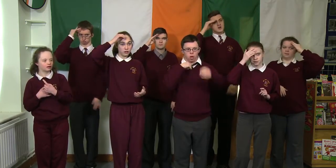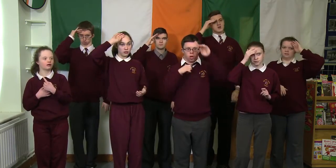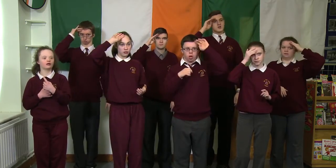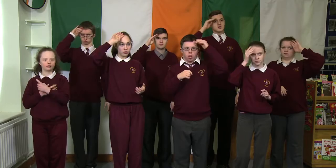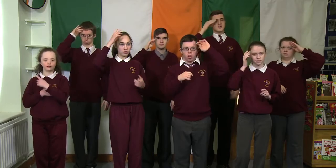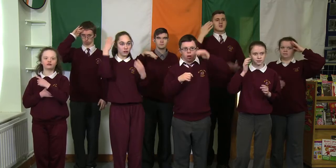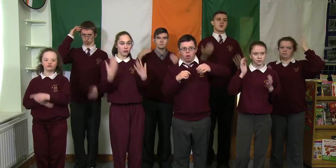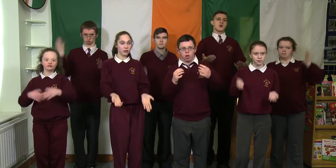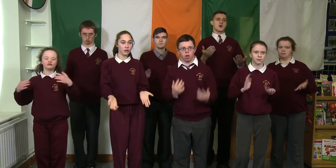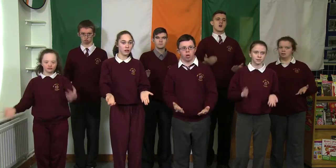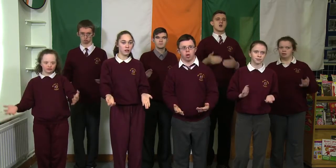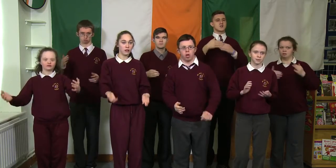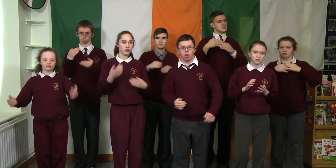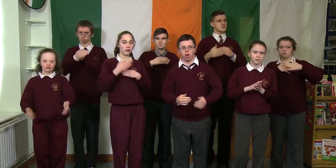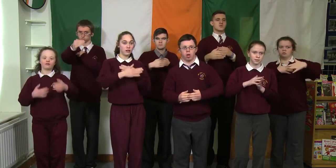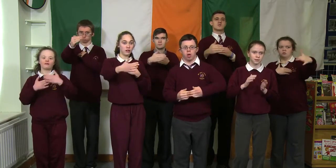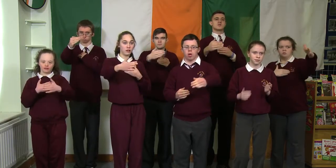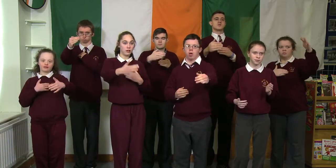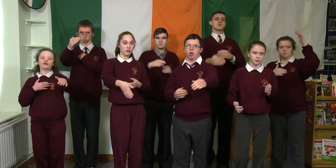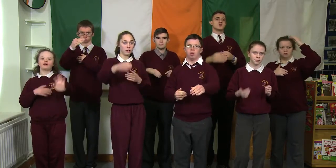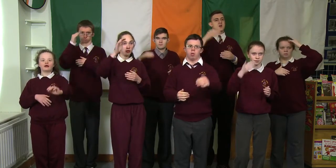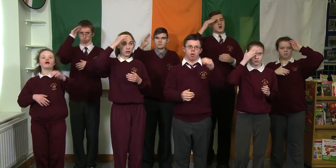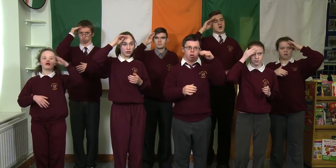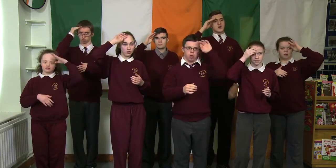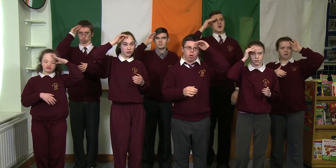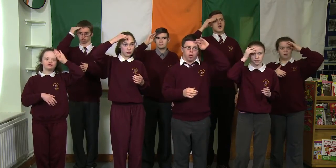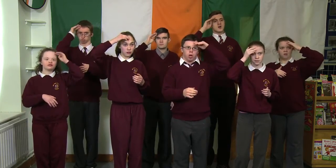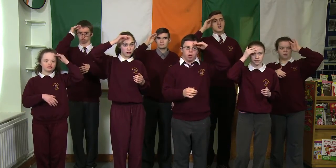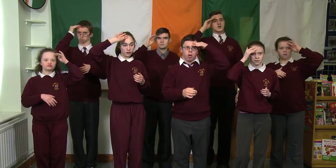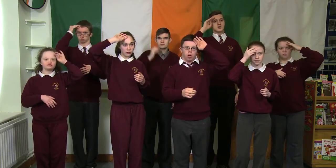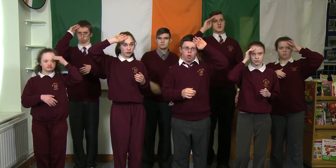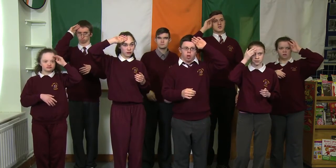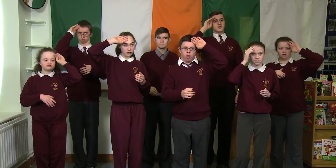Seantír ár sinsear feasta